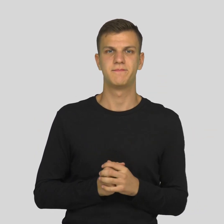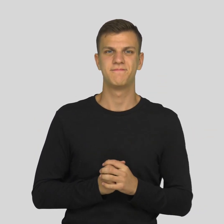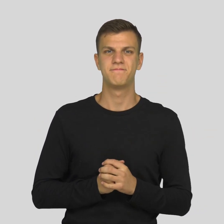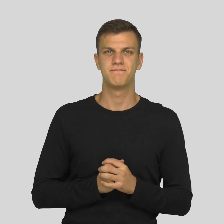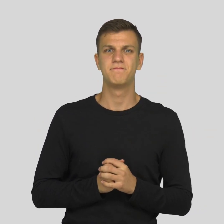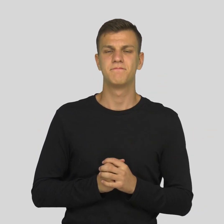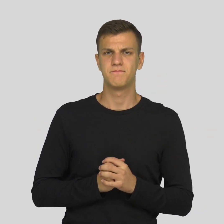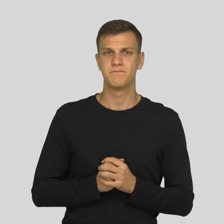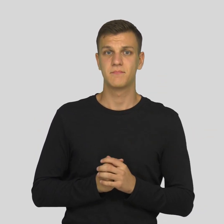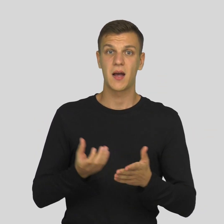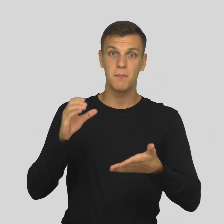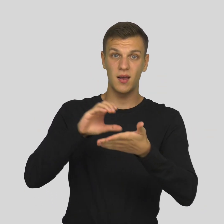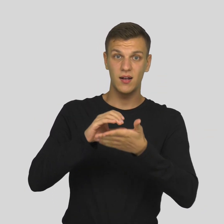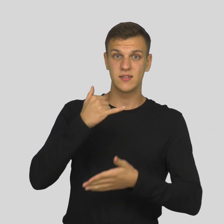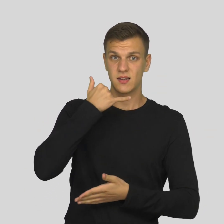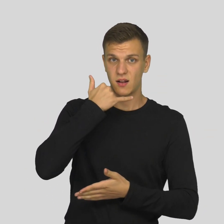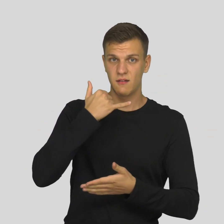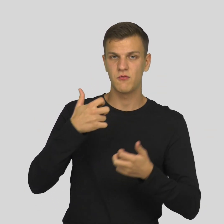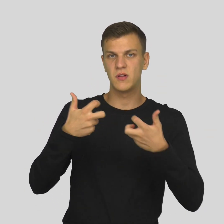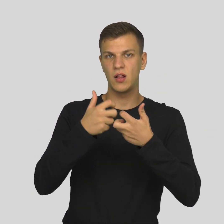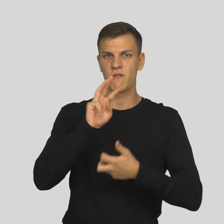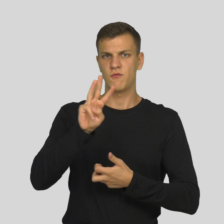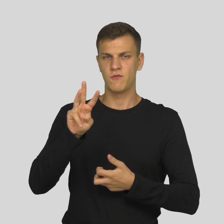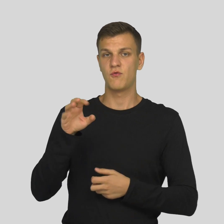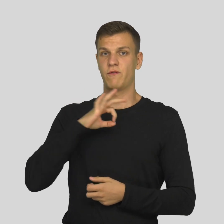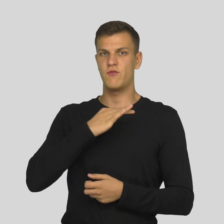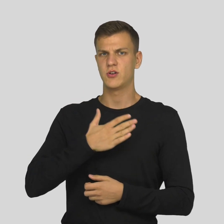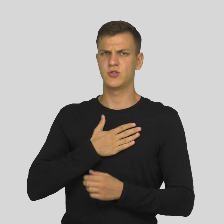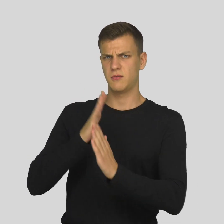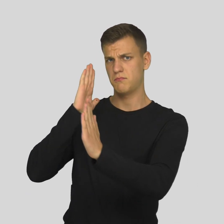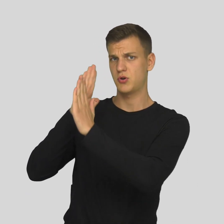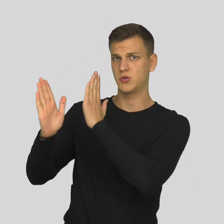Właścicielowi witryny bądź aplikacji mobilnej.